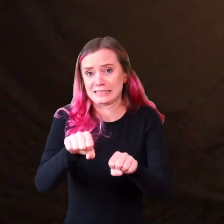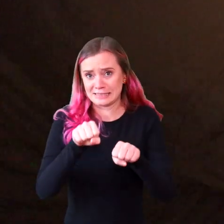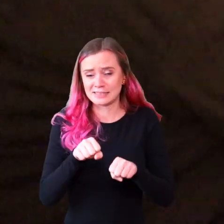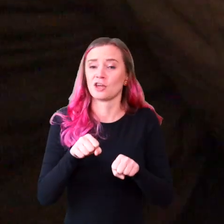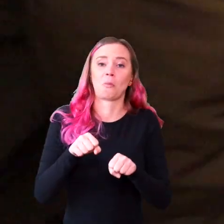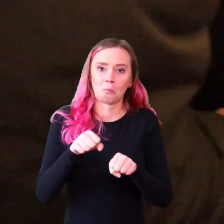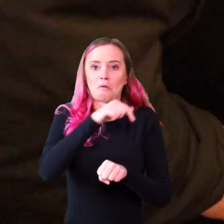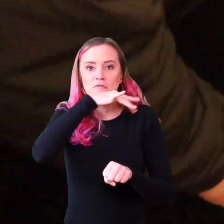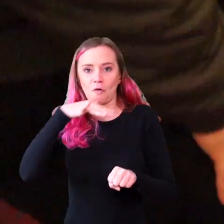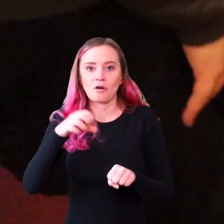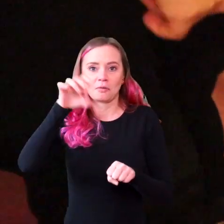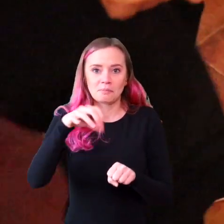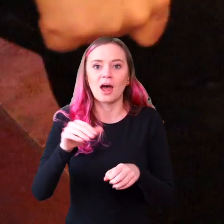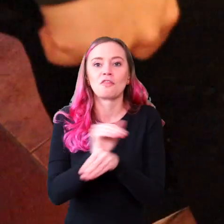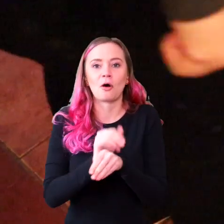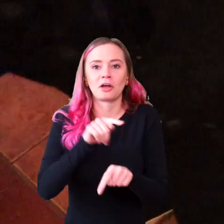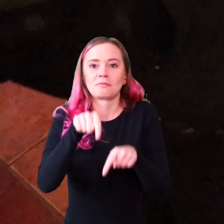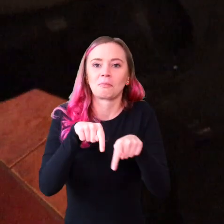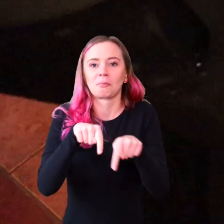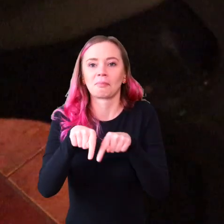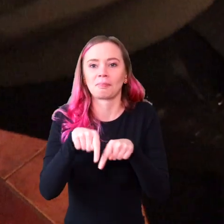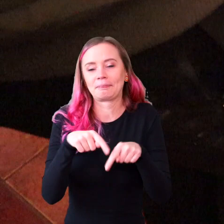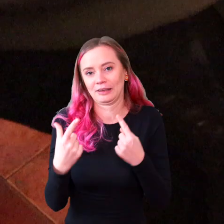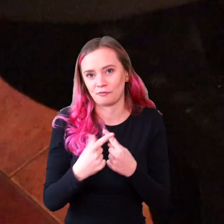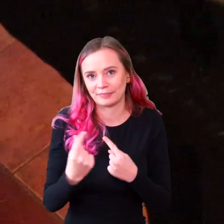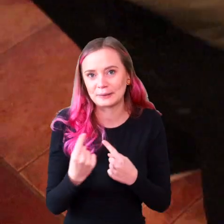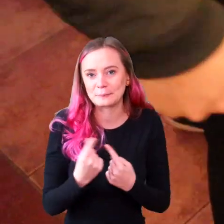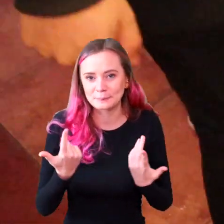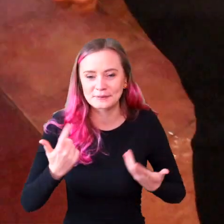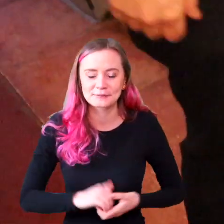Sem se určitě dá teplá voda a máčíš si v tom nohy, když vaříš :D